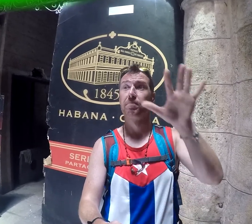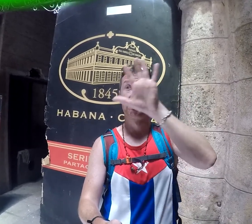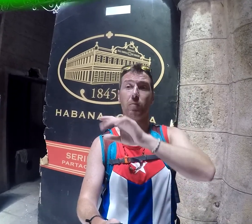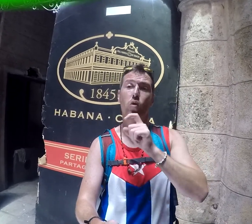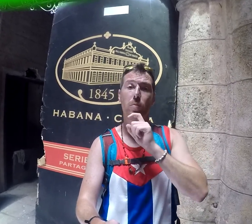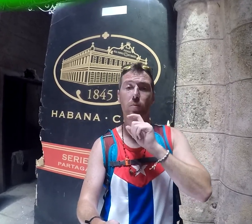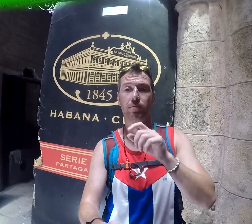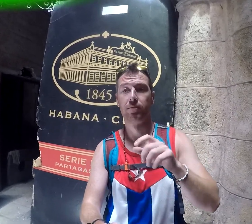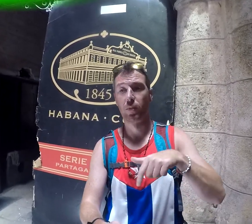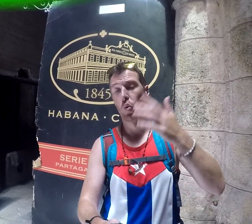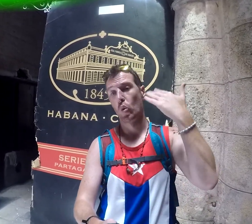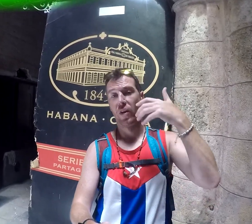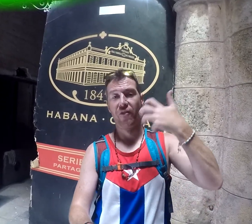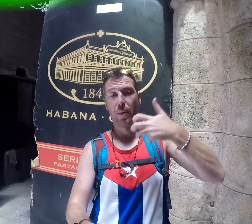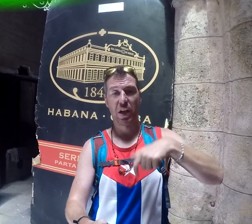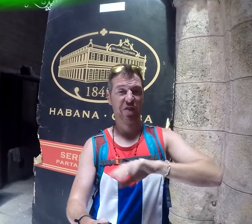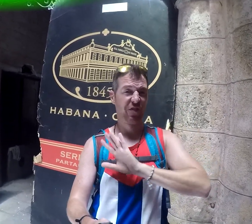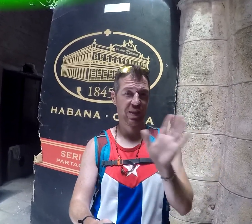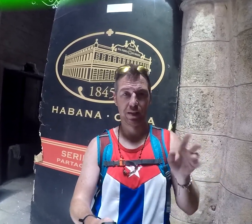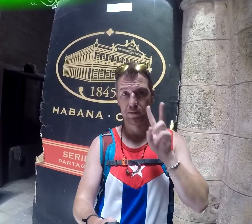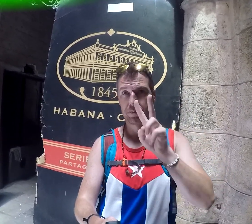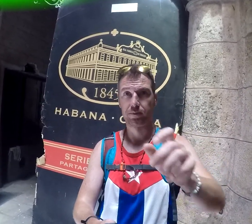Vamos a ver cómo es, es la antigua fábrica